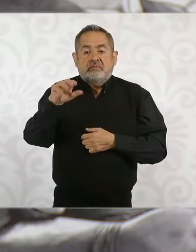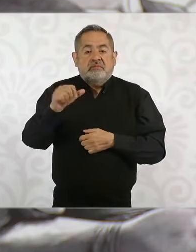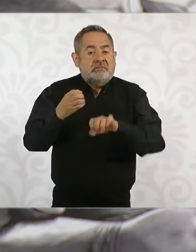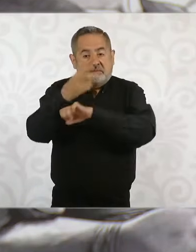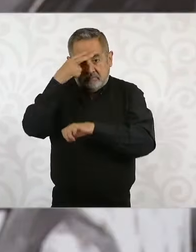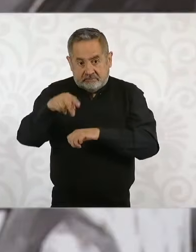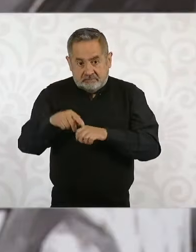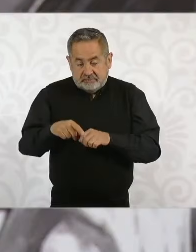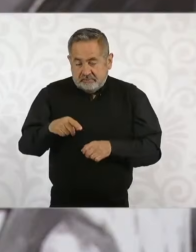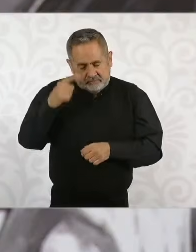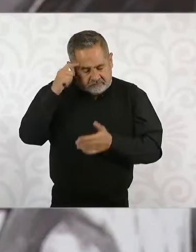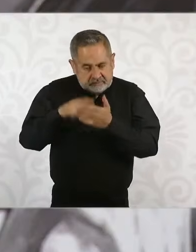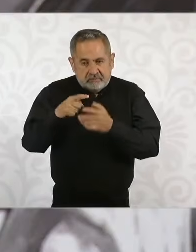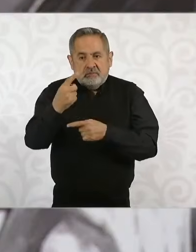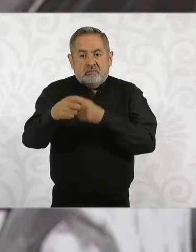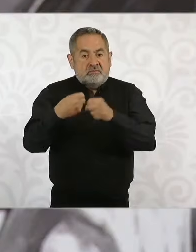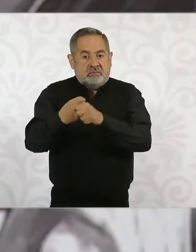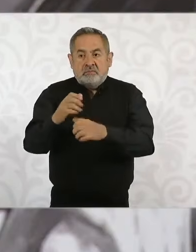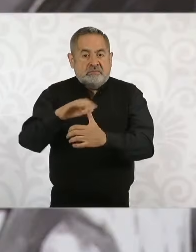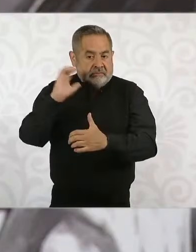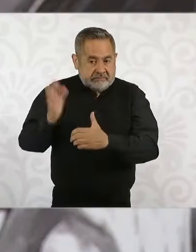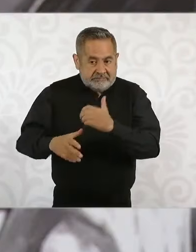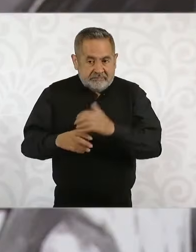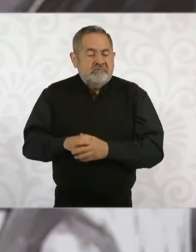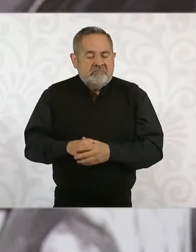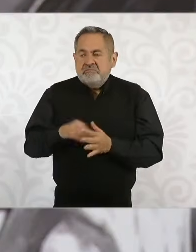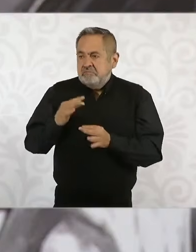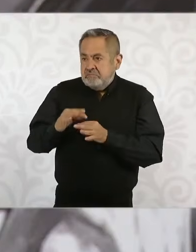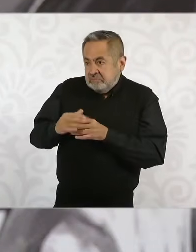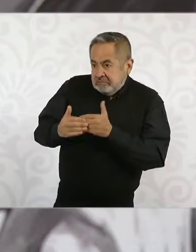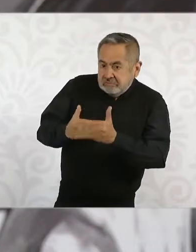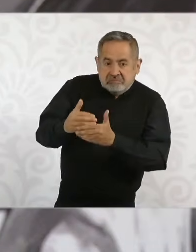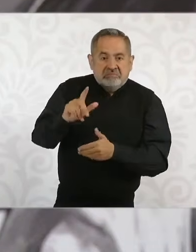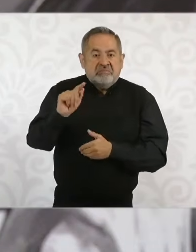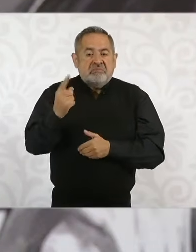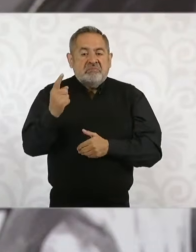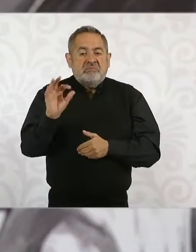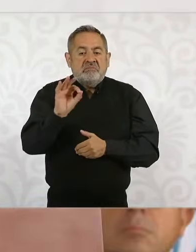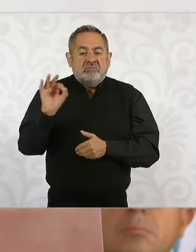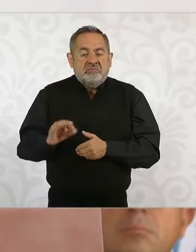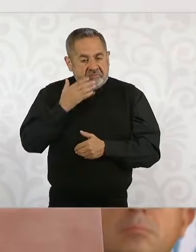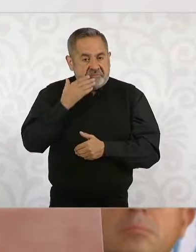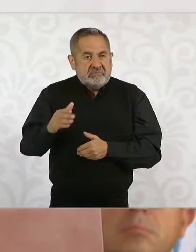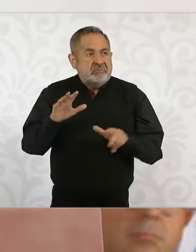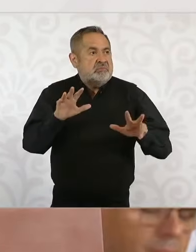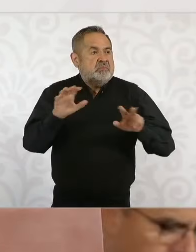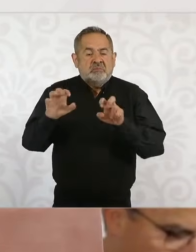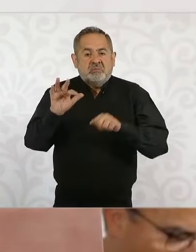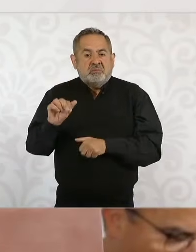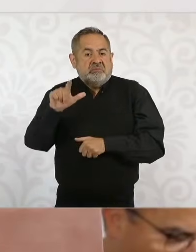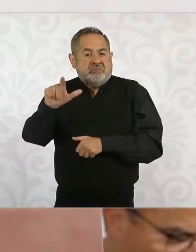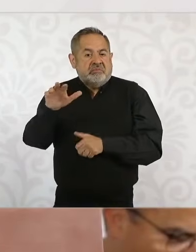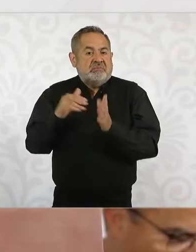principios del año próximo, presenta un avance del 71%, equivalente a 847 millones de pesos.